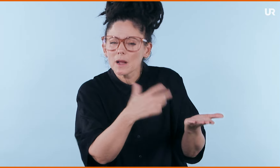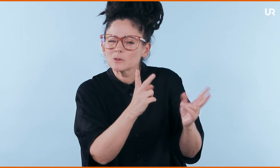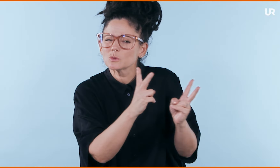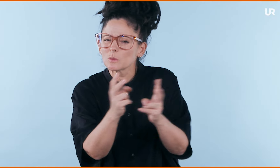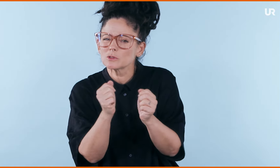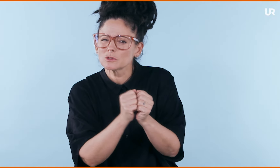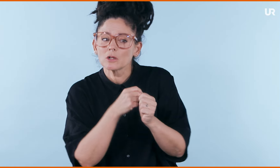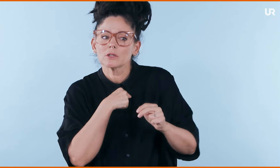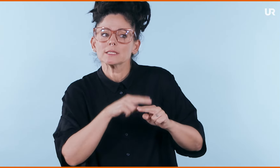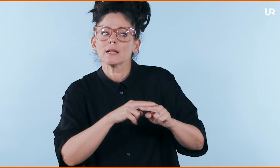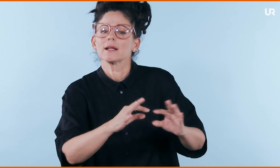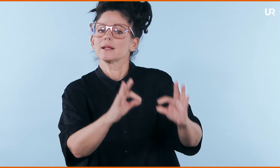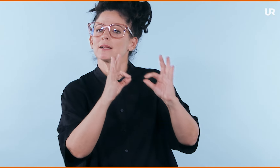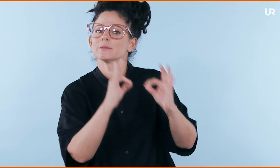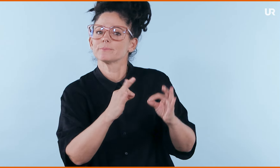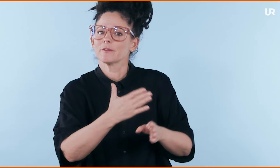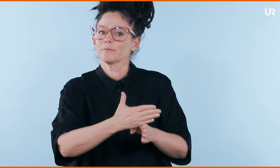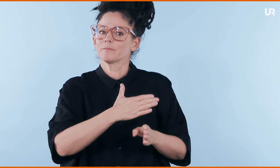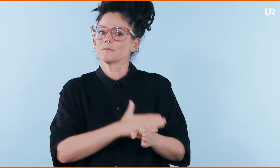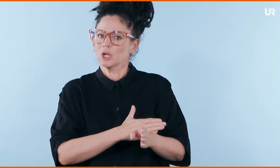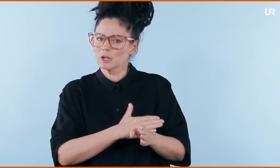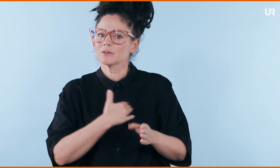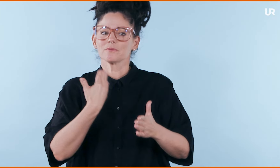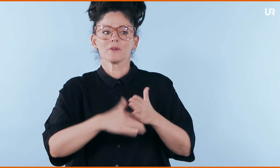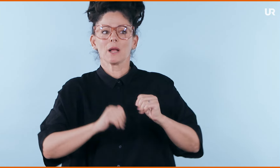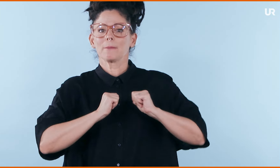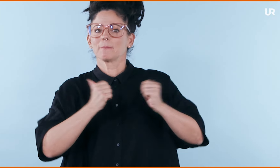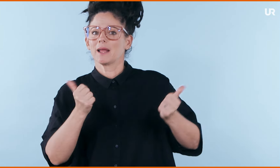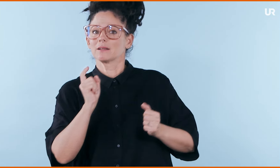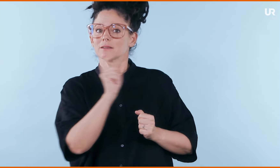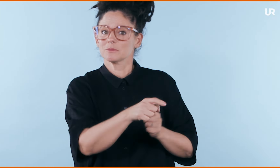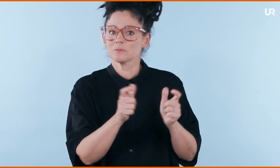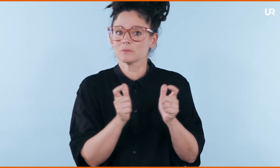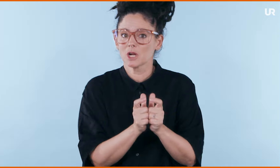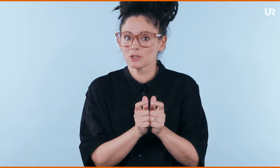Sådan information kan göra en förberedd inför mötet.